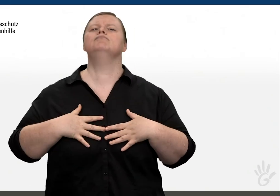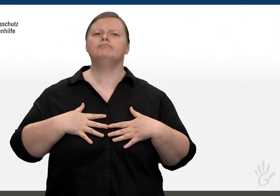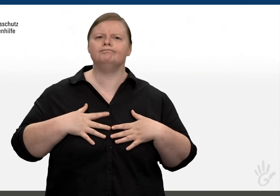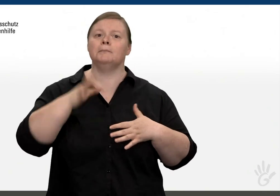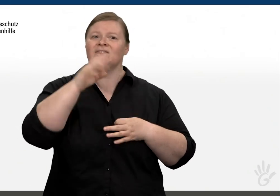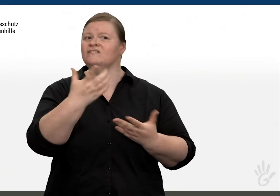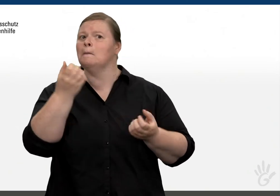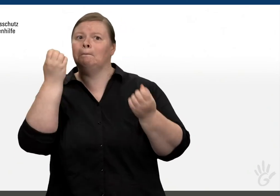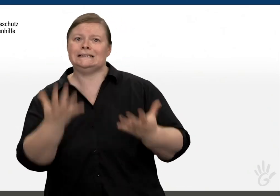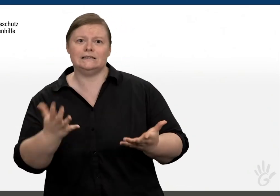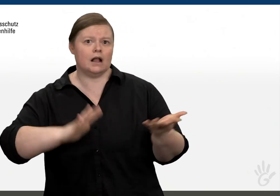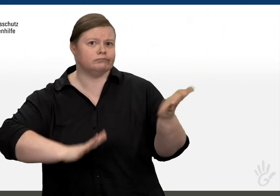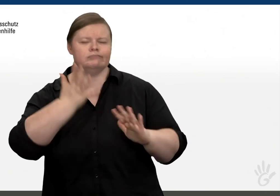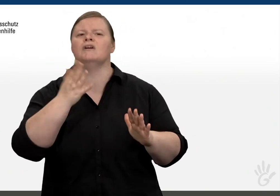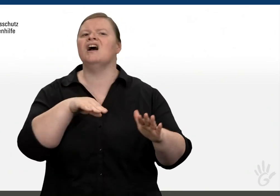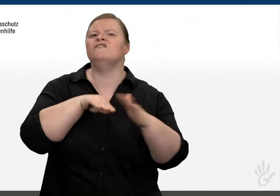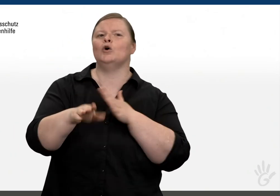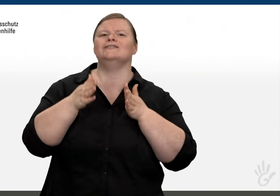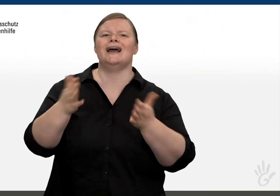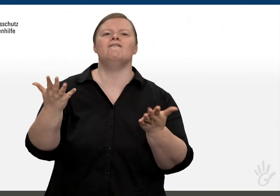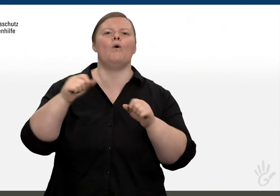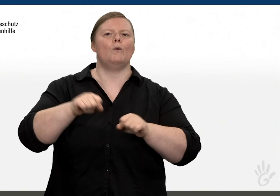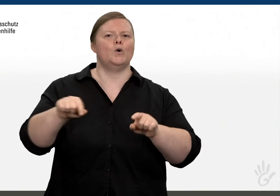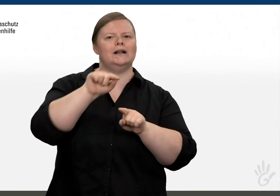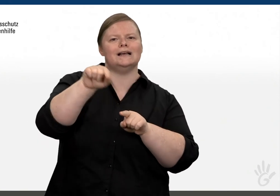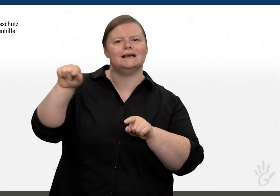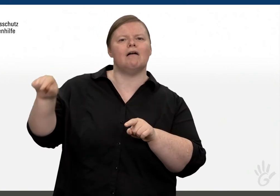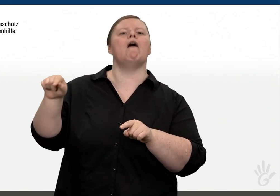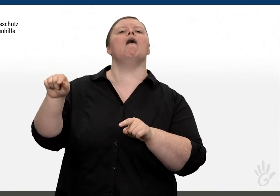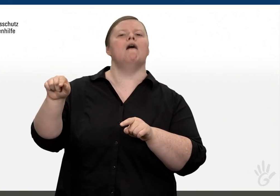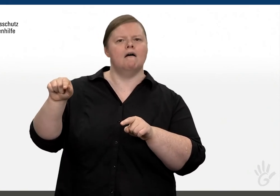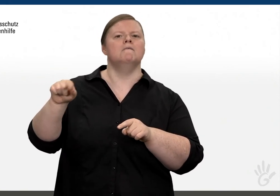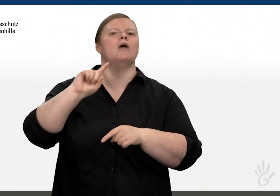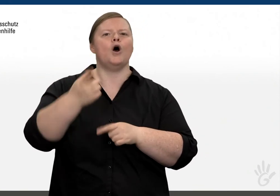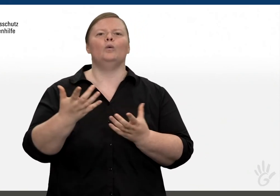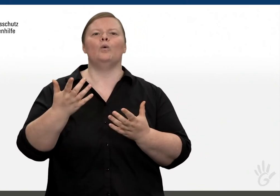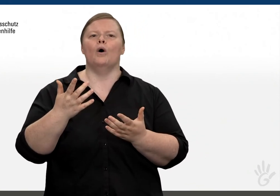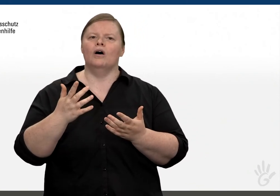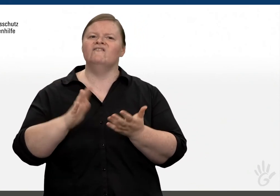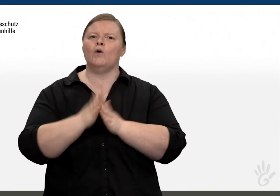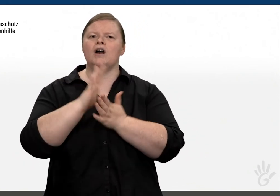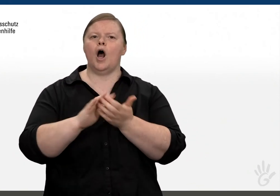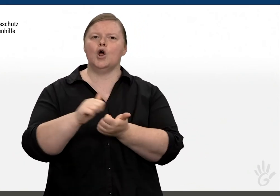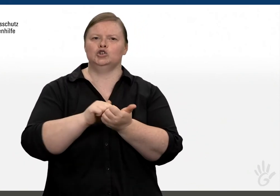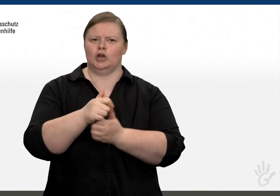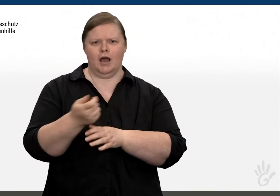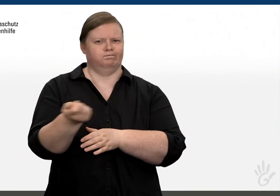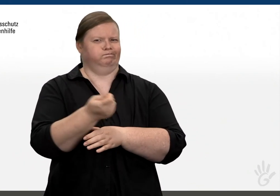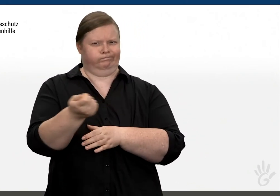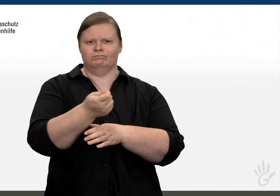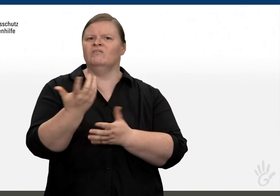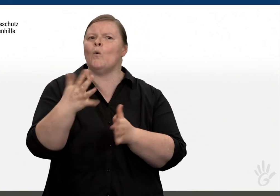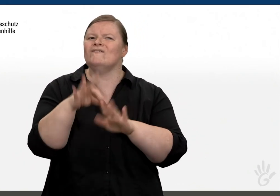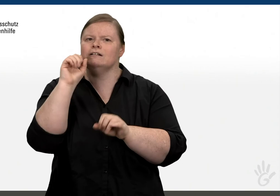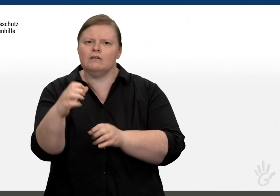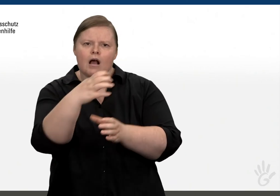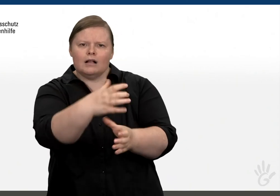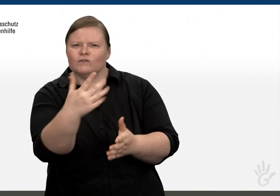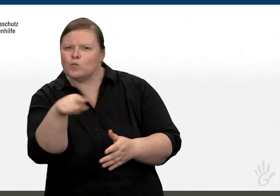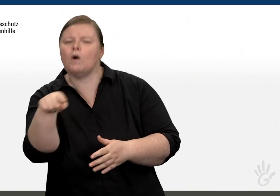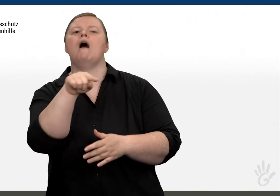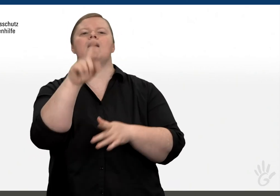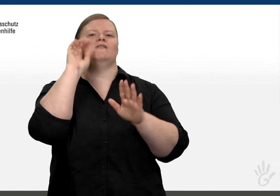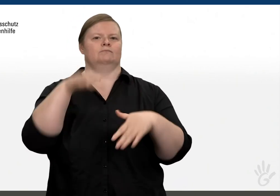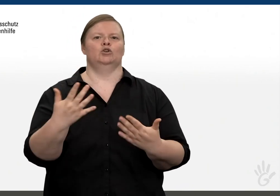über mögliche Fluchtwege und wo Sie Feuerlöscher finden können,